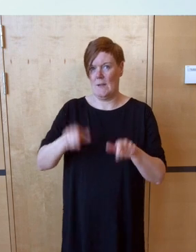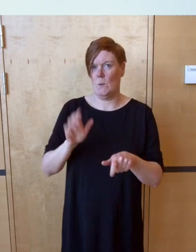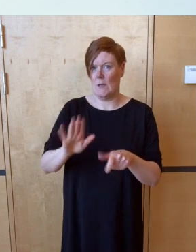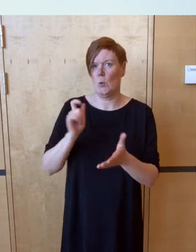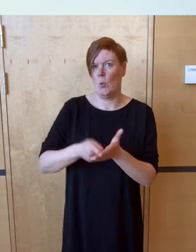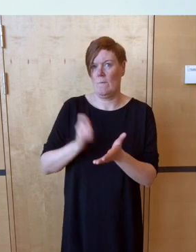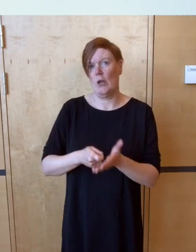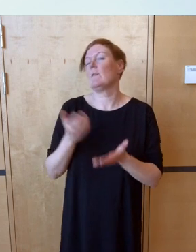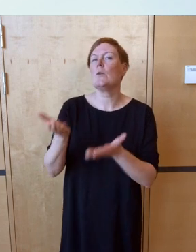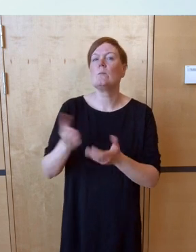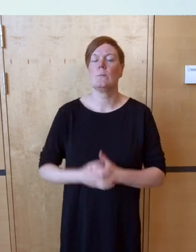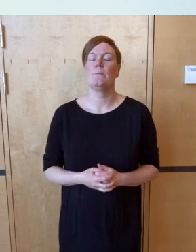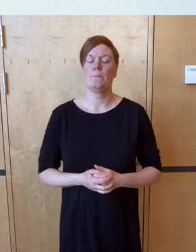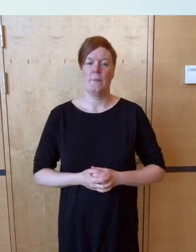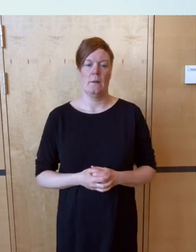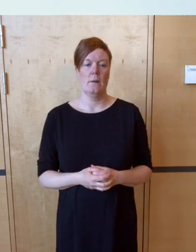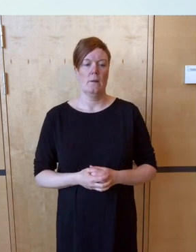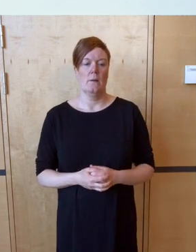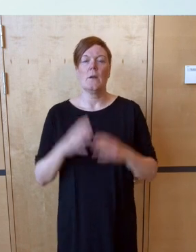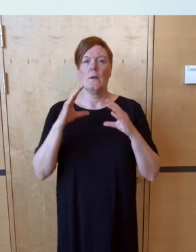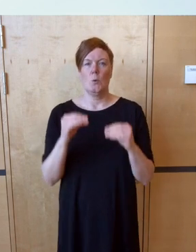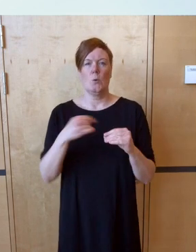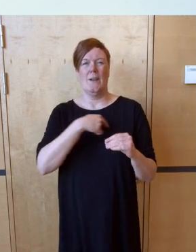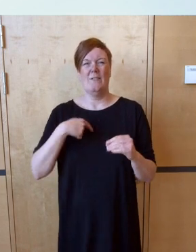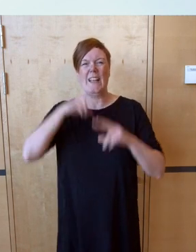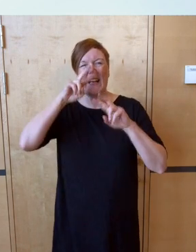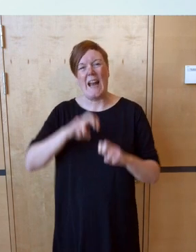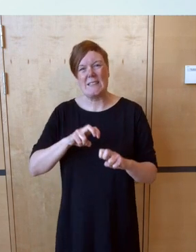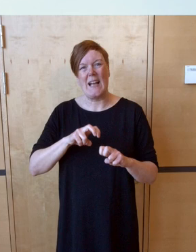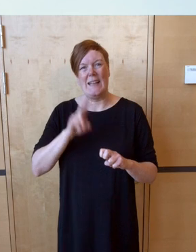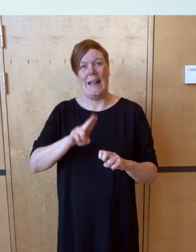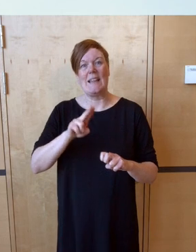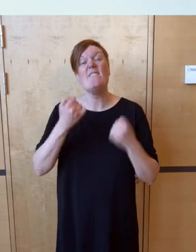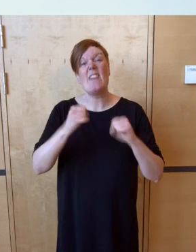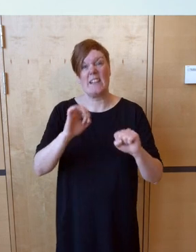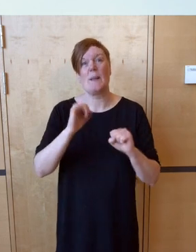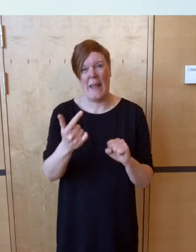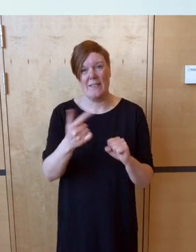Det är så att att bli granskade och framförallt verksamheten när det gäller budgetavvikelse natt totalt